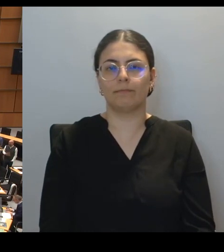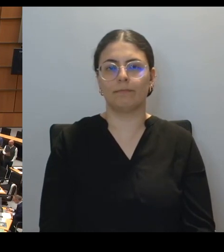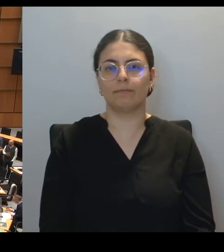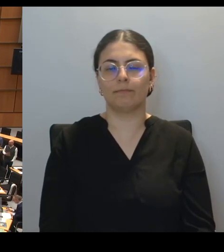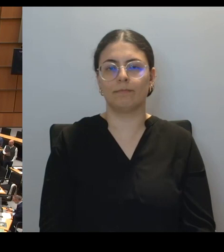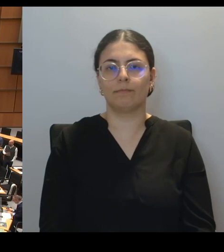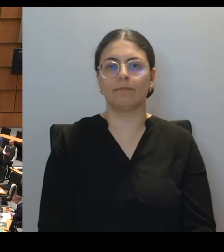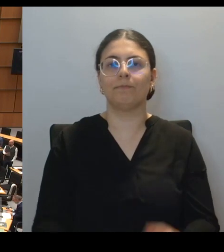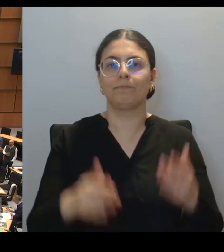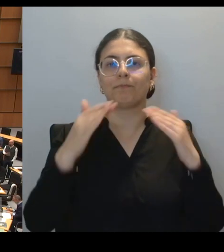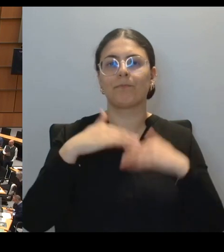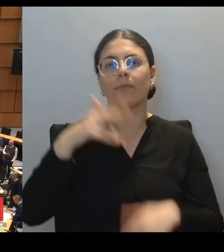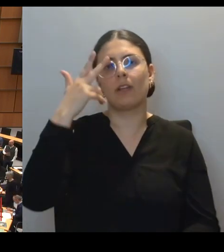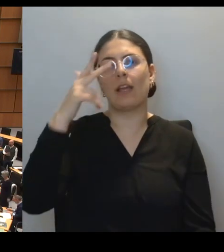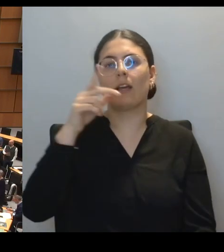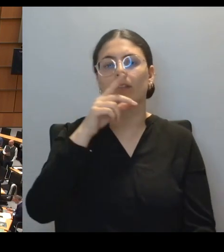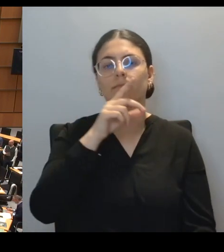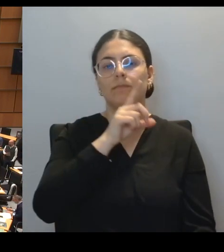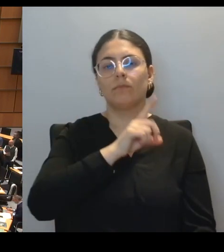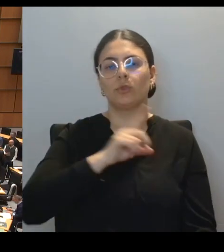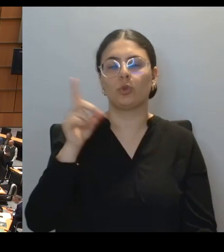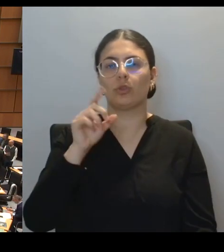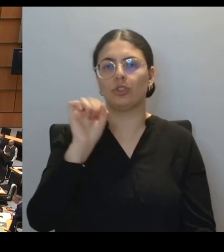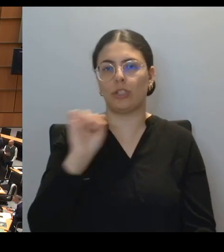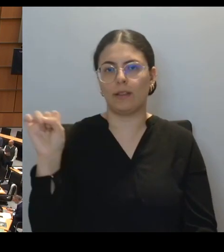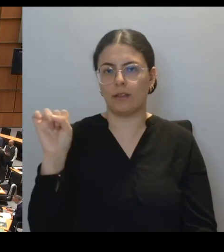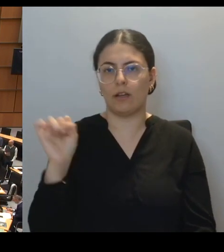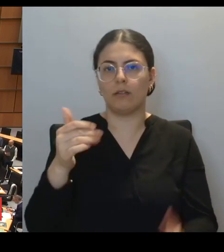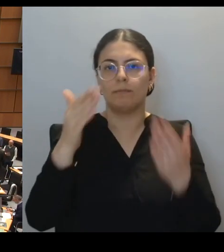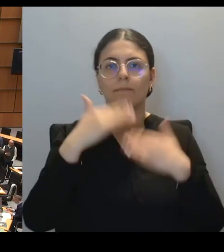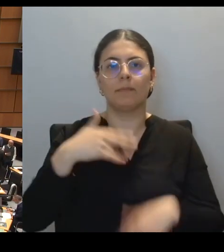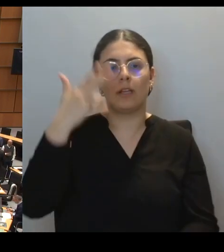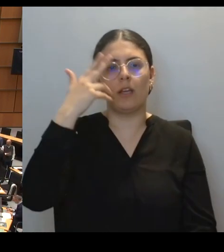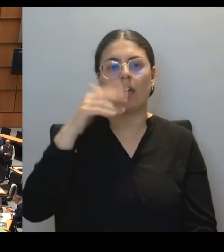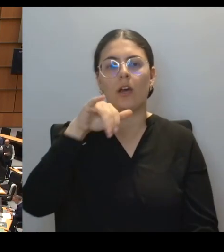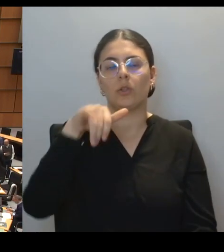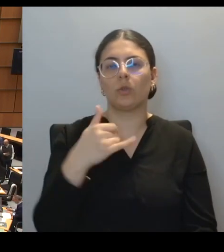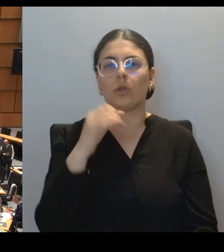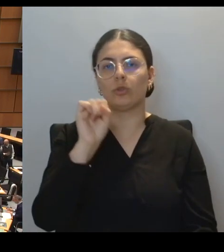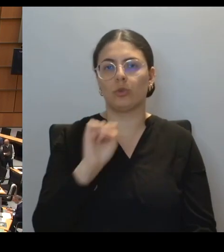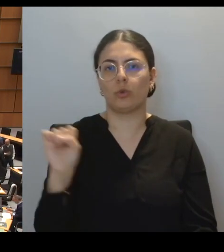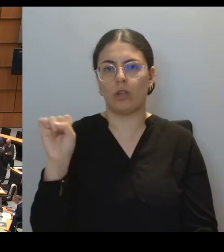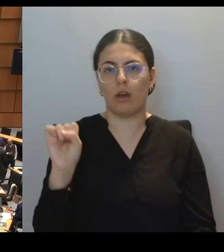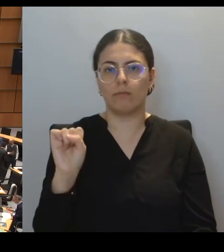Herr Jörg Stroedter, Herr Tommy Tabor, Herr Dr. Stefan Teschner,